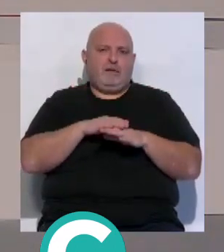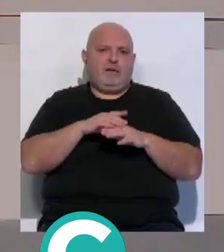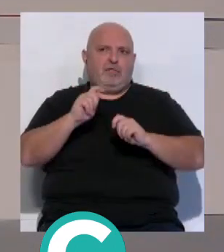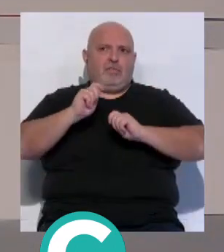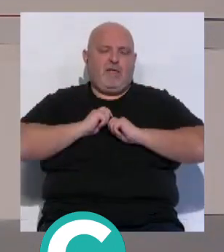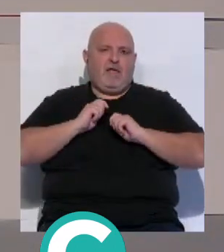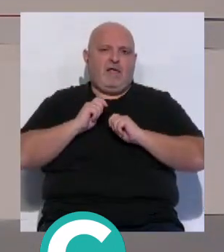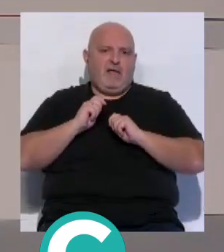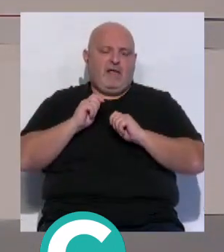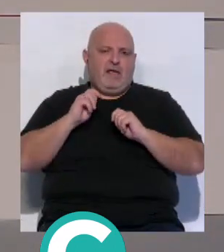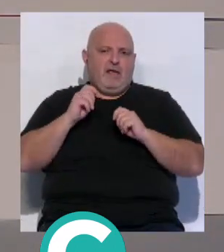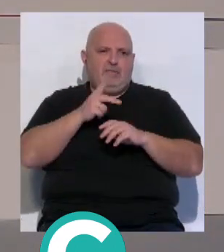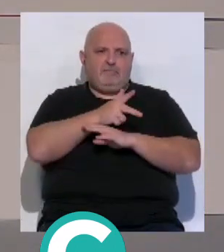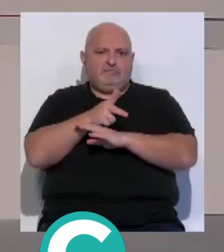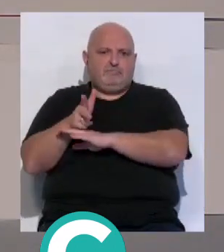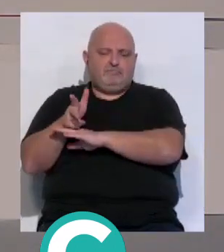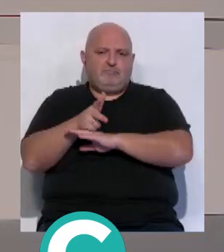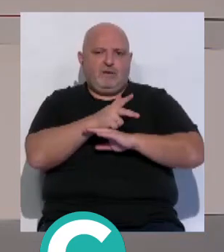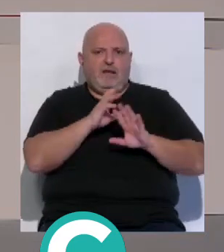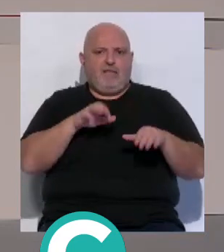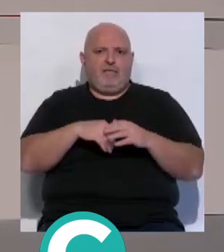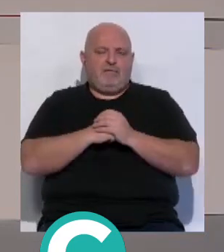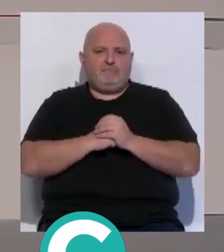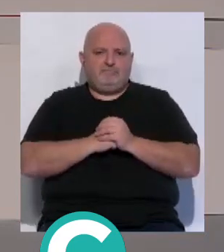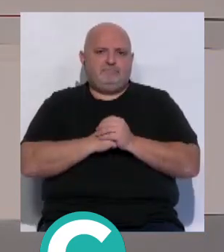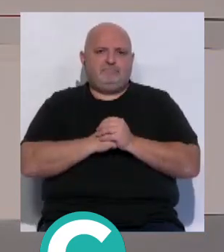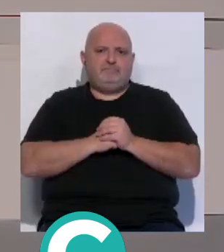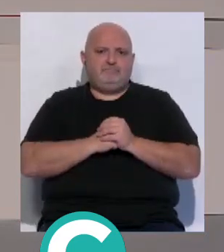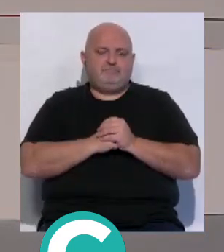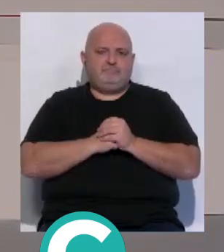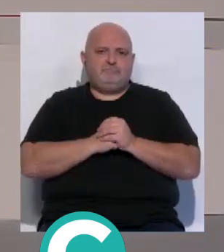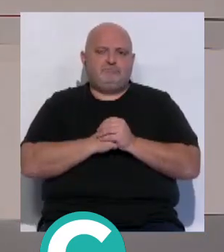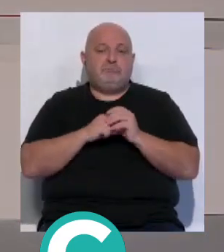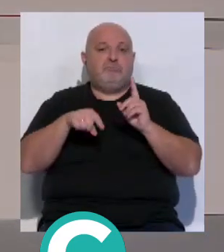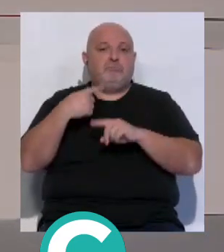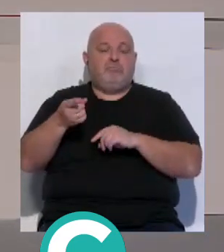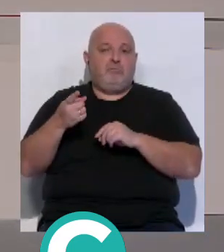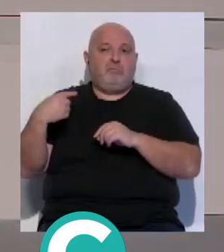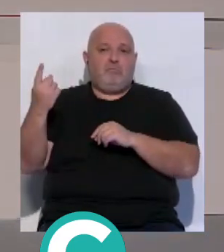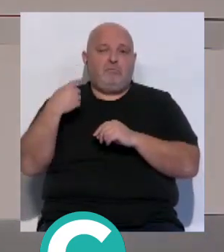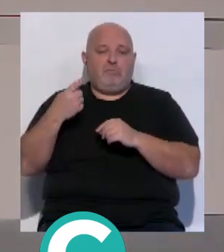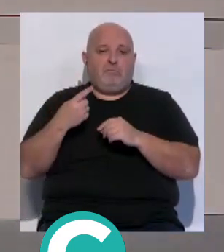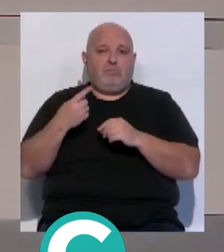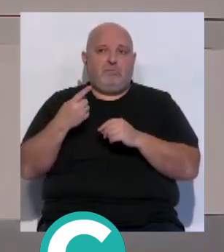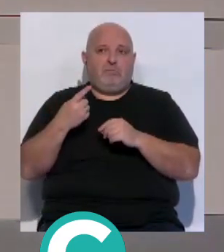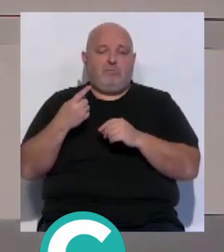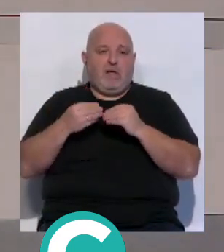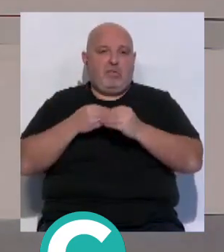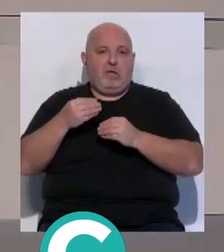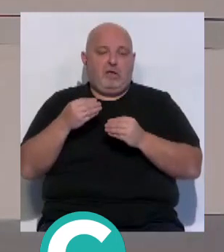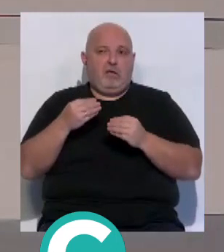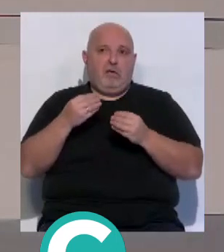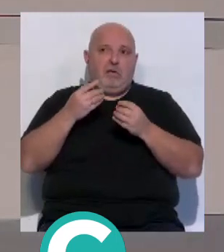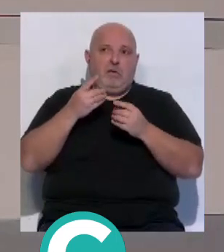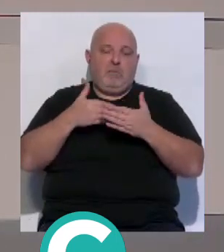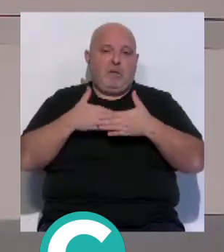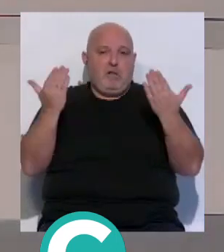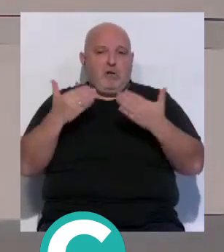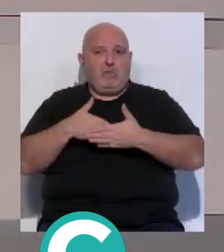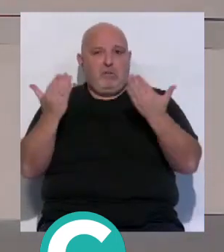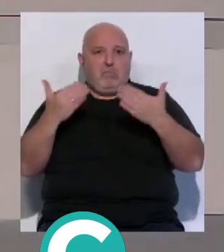que nos cede la posibilidad el equipo y luego hablamos de hacer una manifestación porque todo